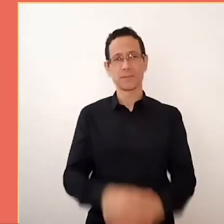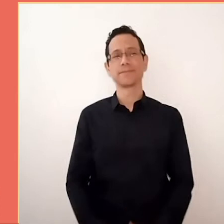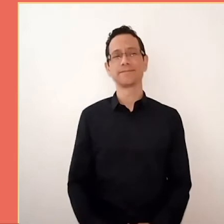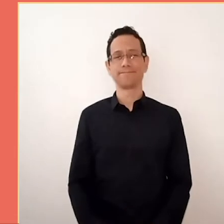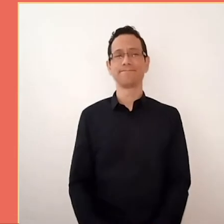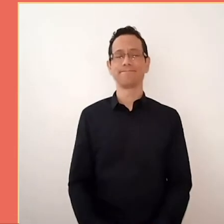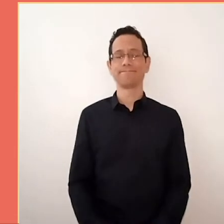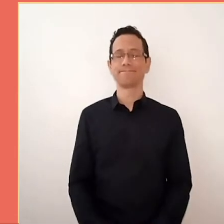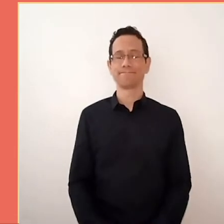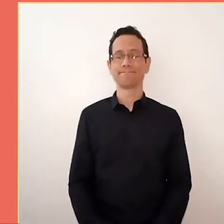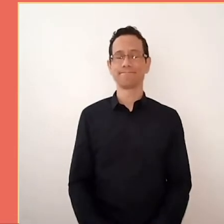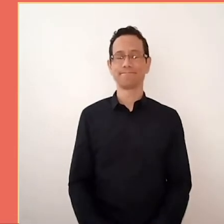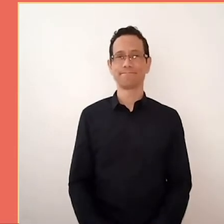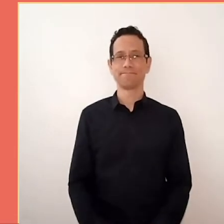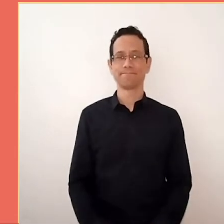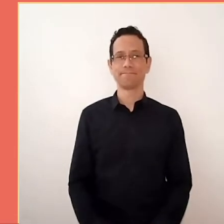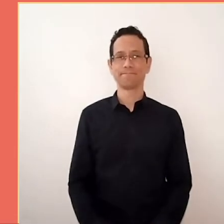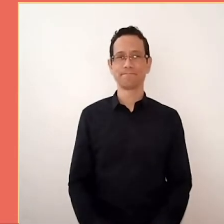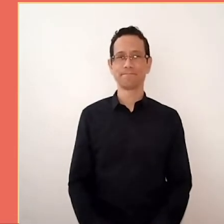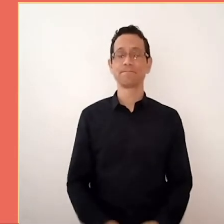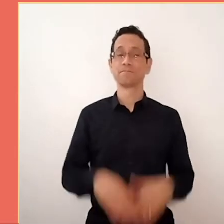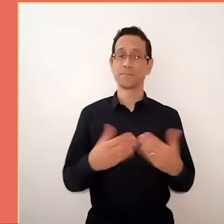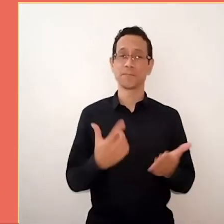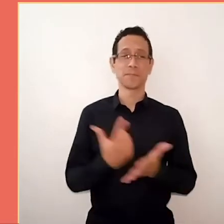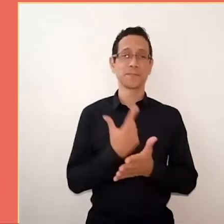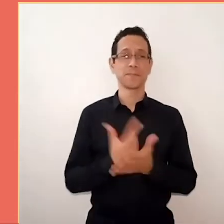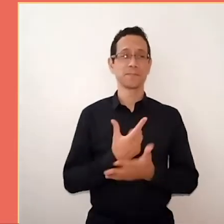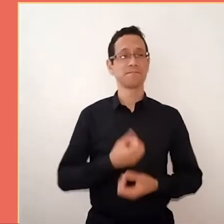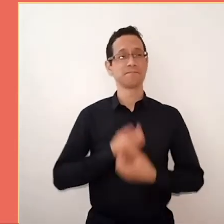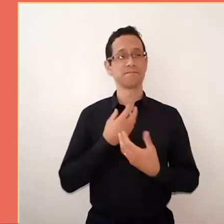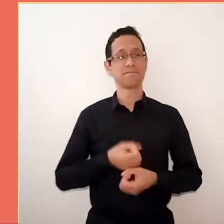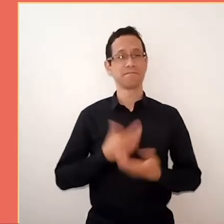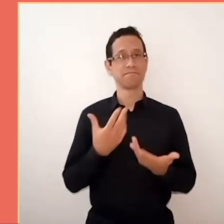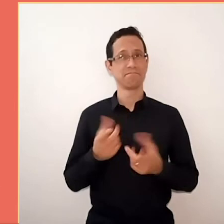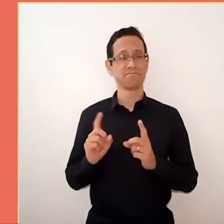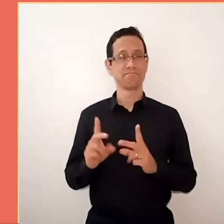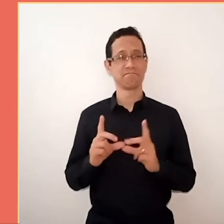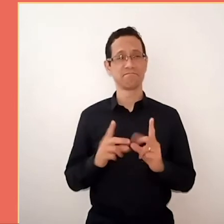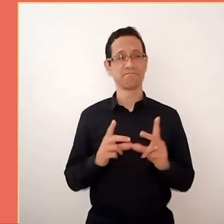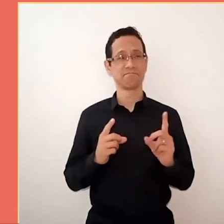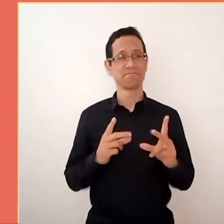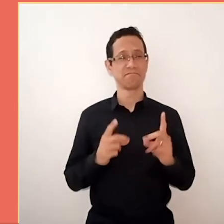Mas, os meus livros de poesia vendem muitíssimo pouco.